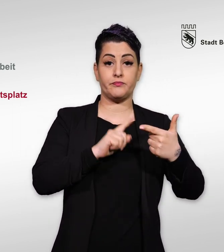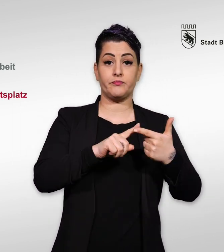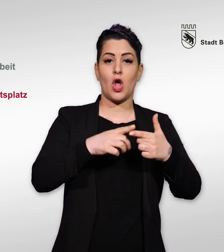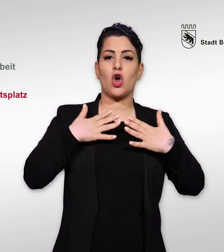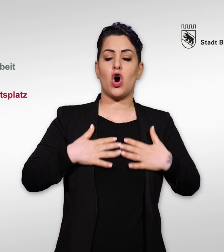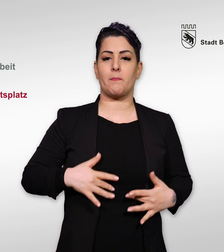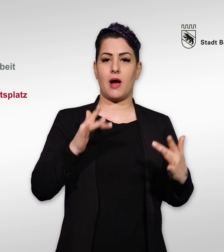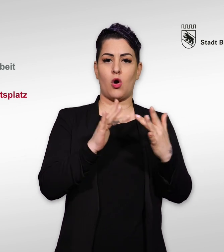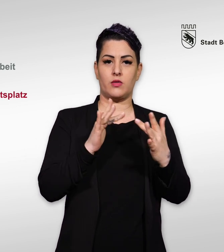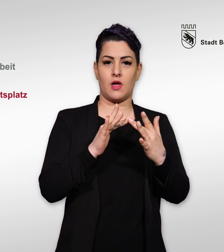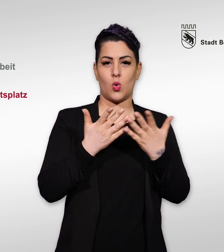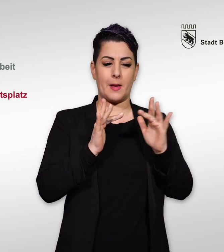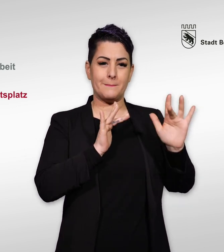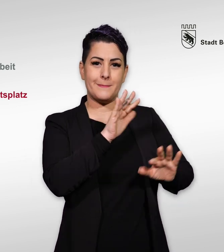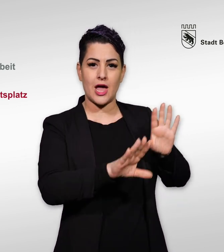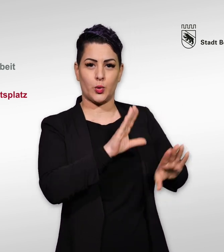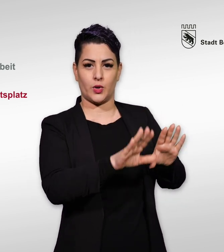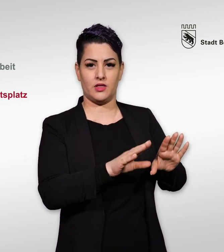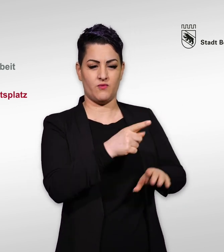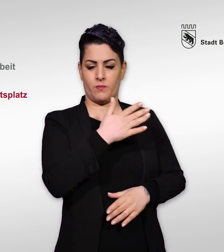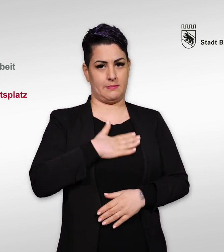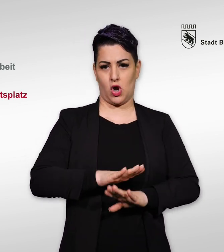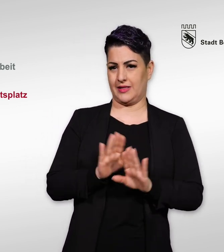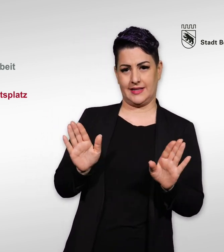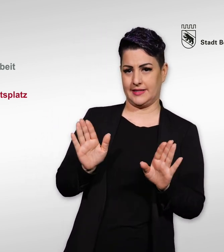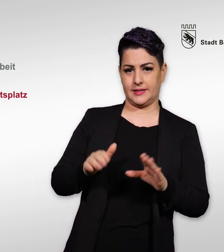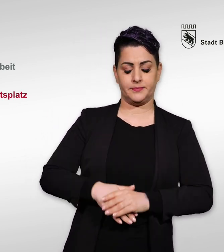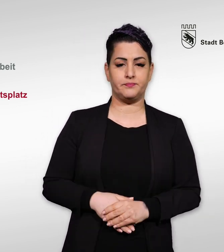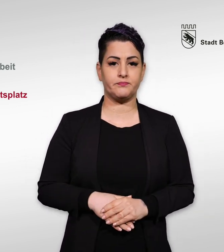Unerwünschte Körperkontakte und Berührungen